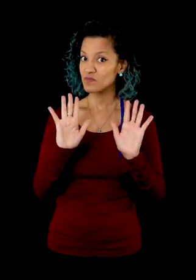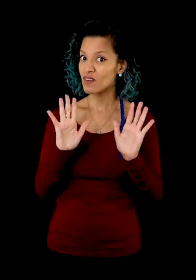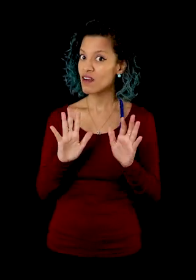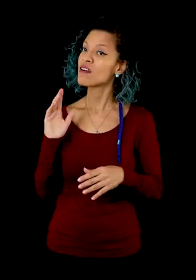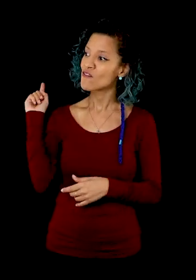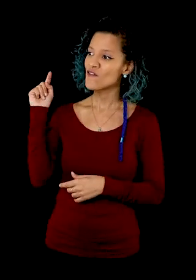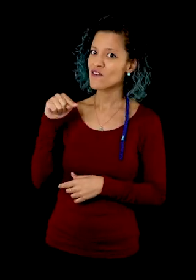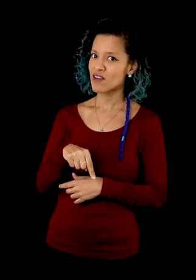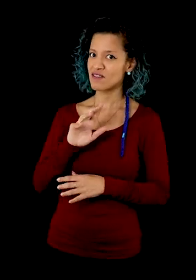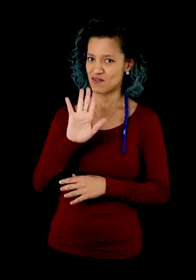Espera aí, que ele já vem.